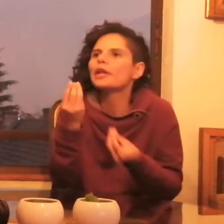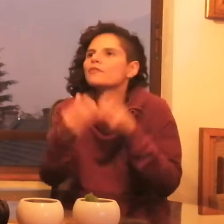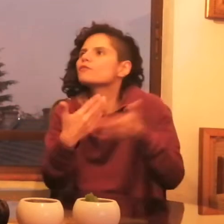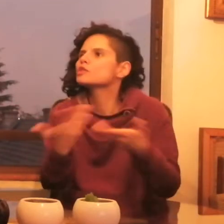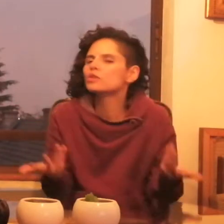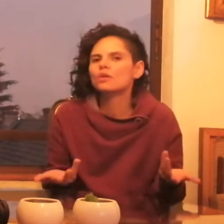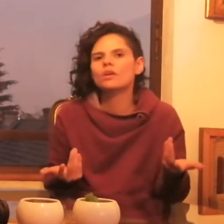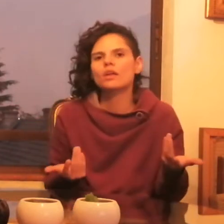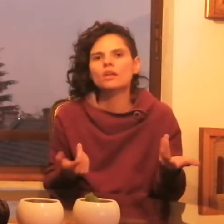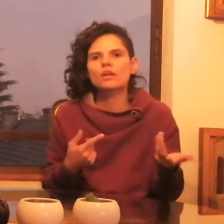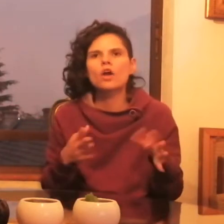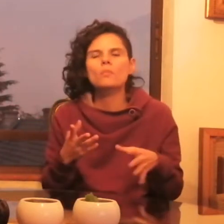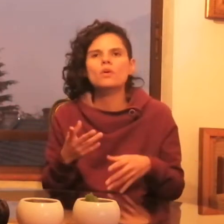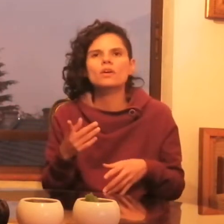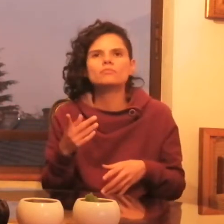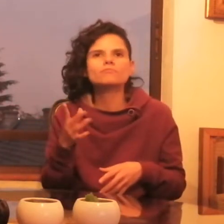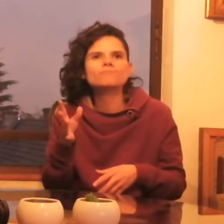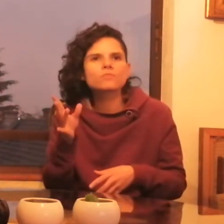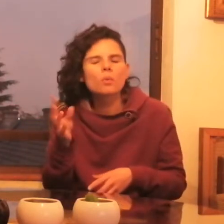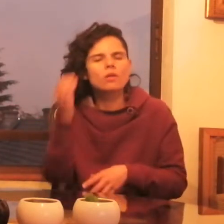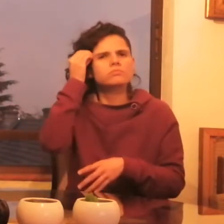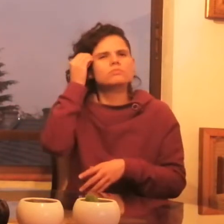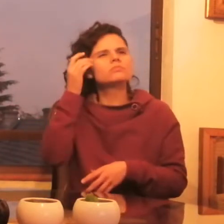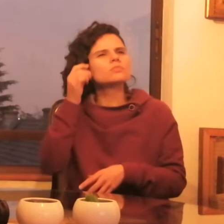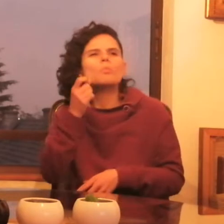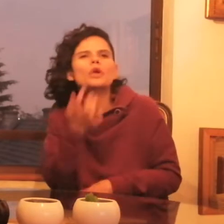como que te dé el bichito de saber por qué, en el fondo cuando la niñita